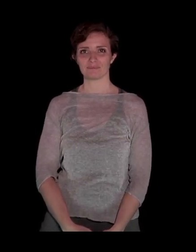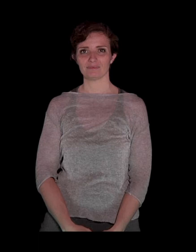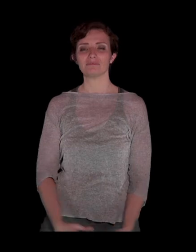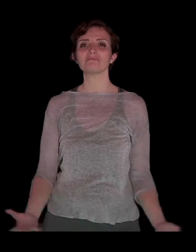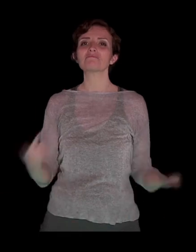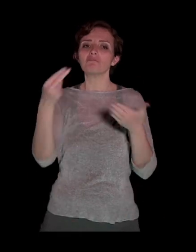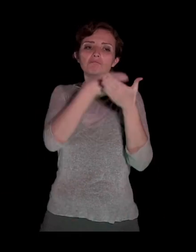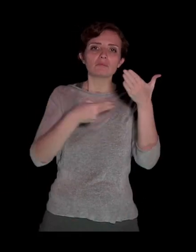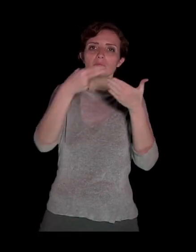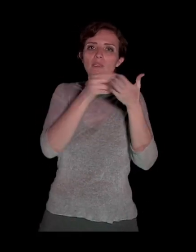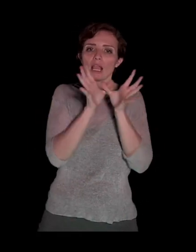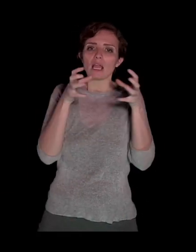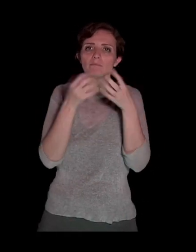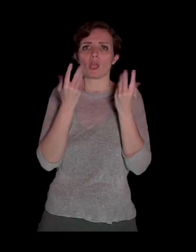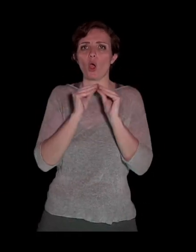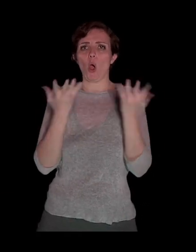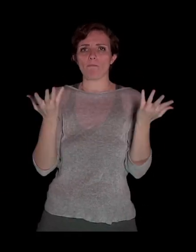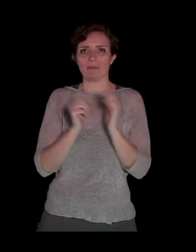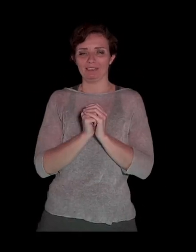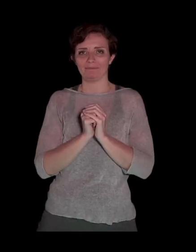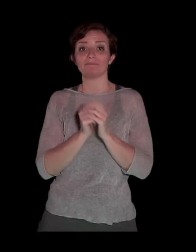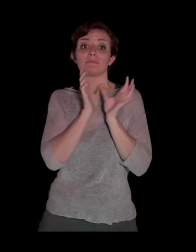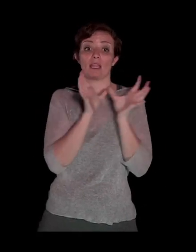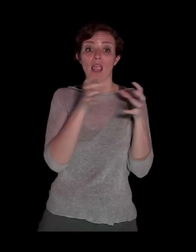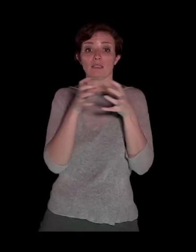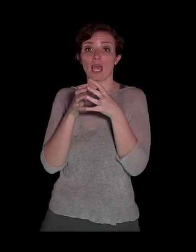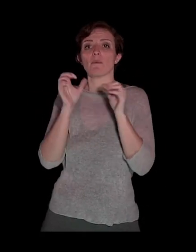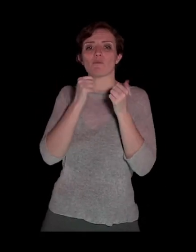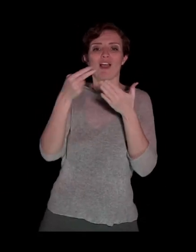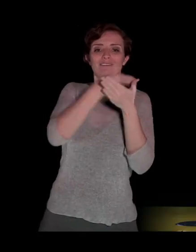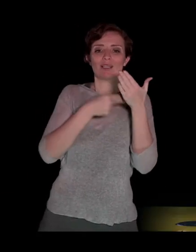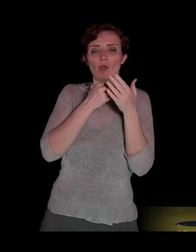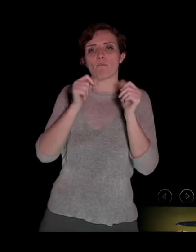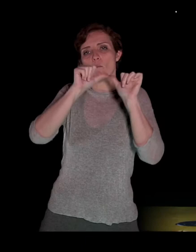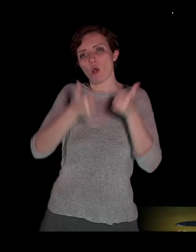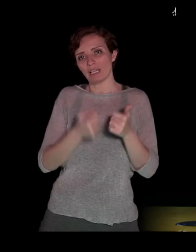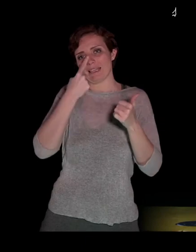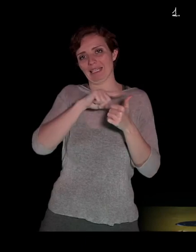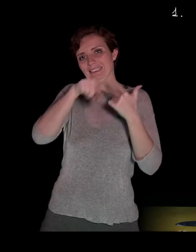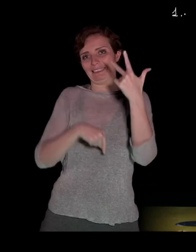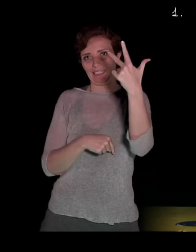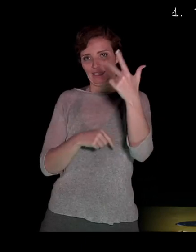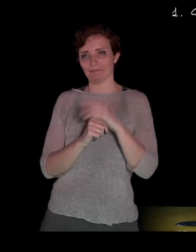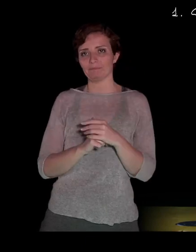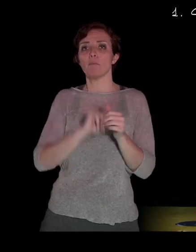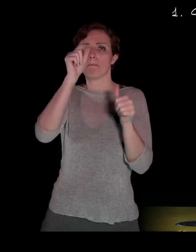Come rappresentare questi 'insiemi' ? Gli insiemi possono essere rappresentati in tre principali modi. La prima è una modalità grafica,